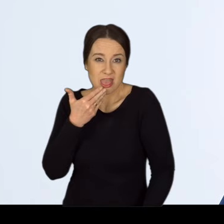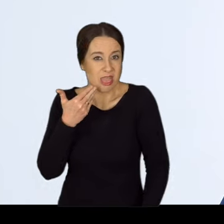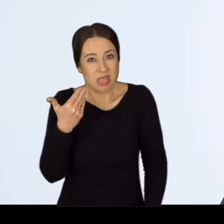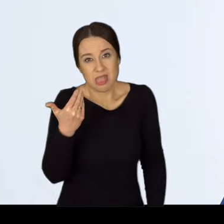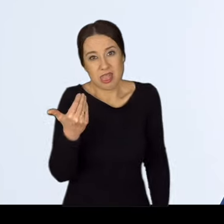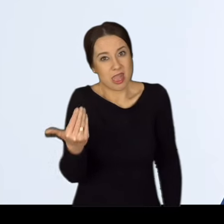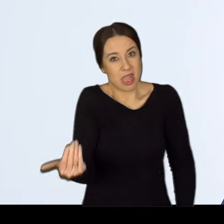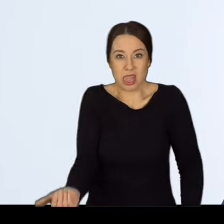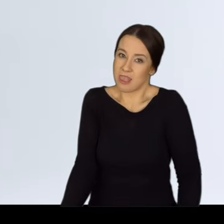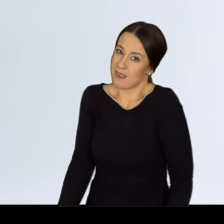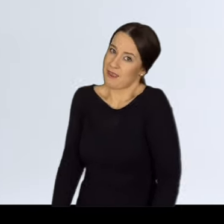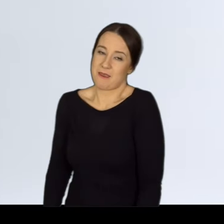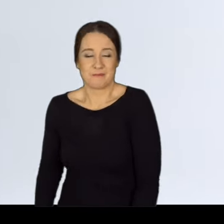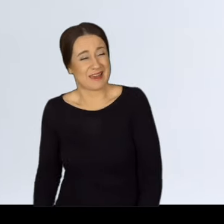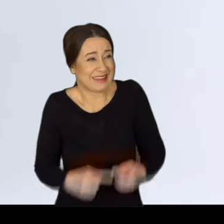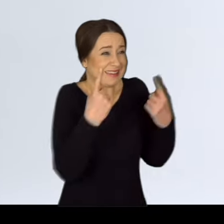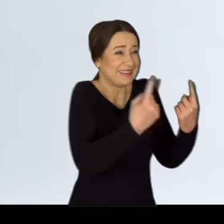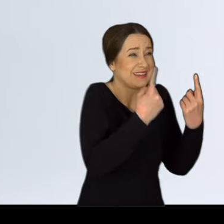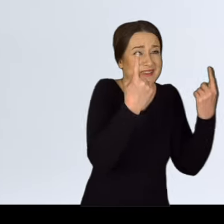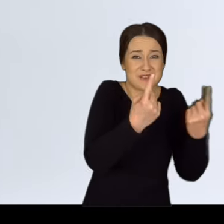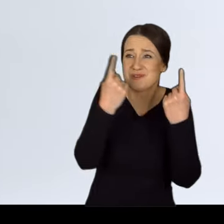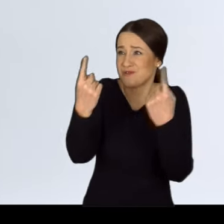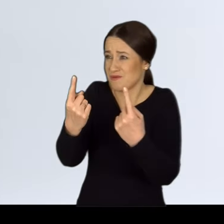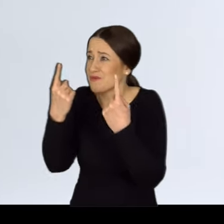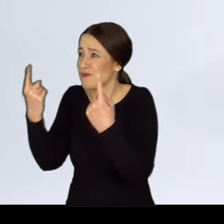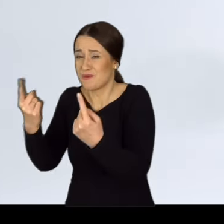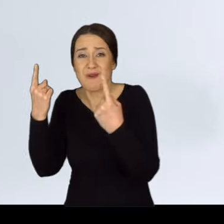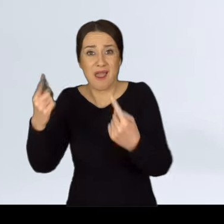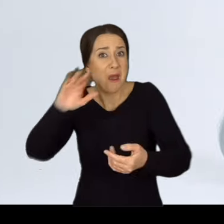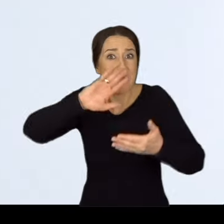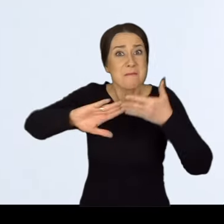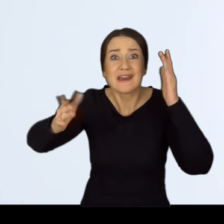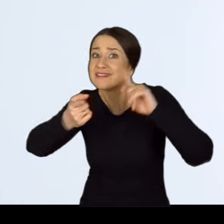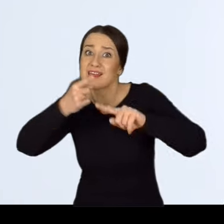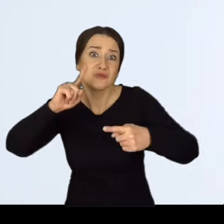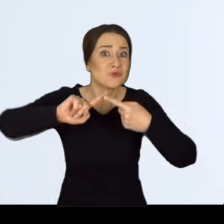Obijając się o nonsens